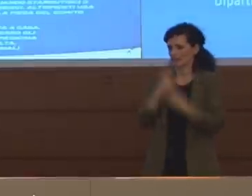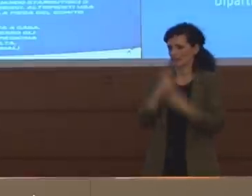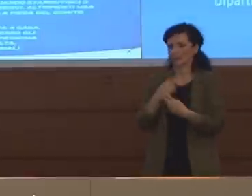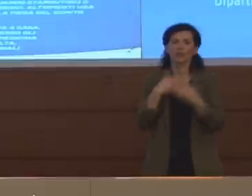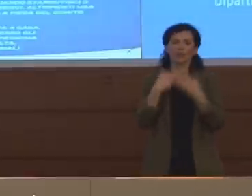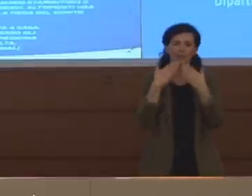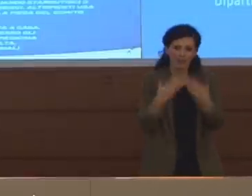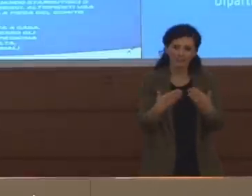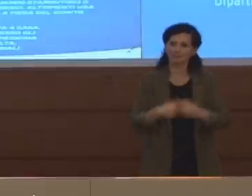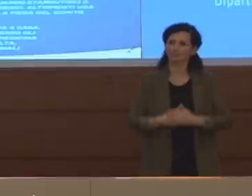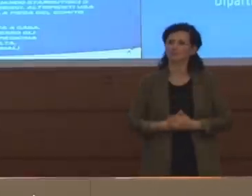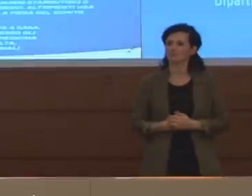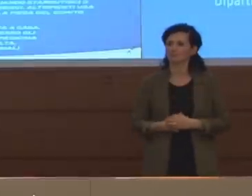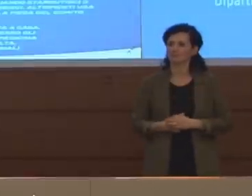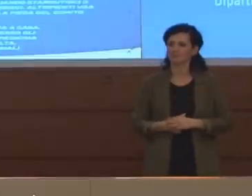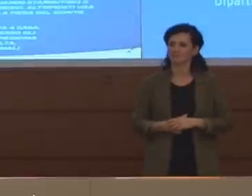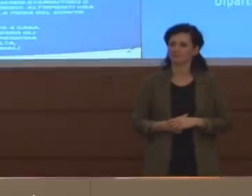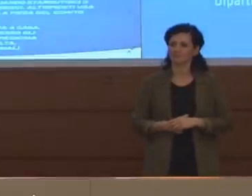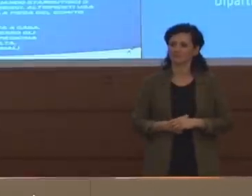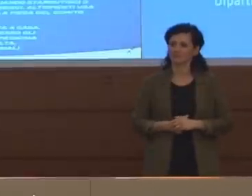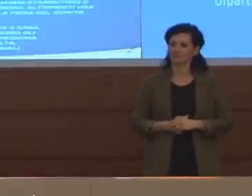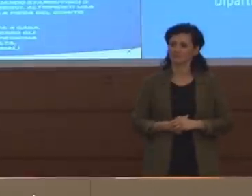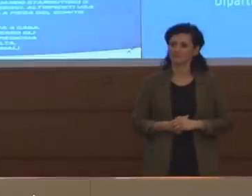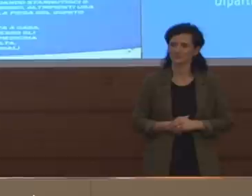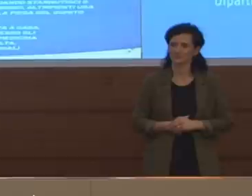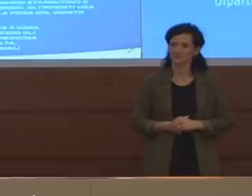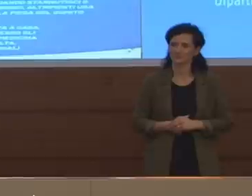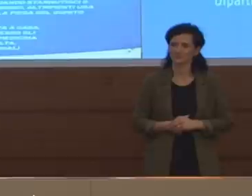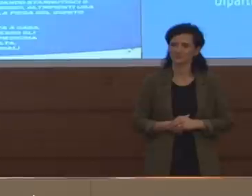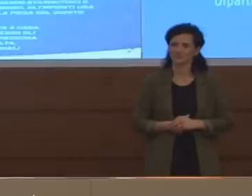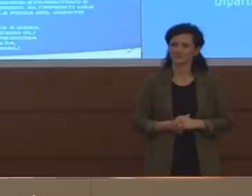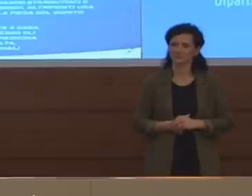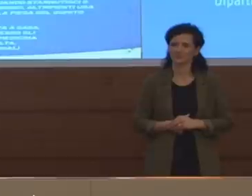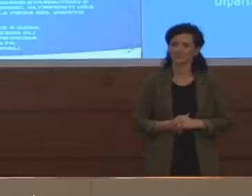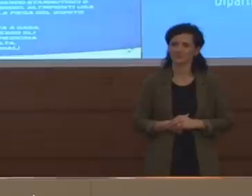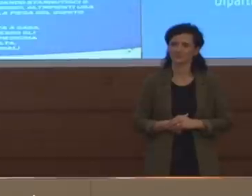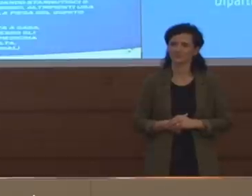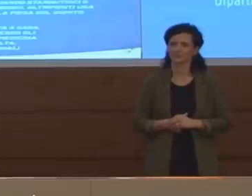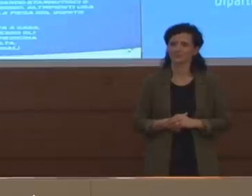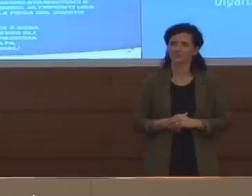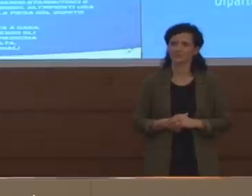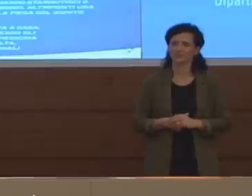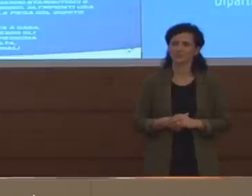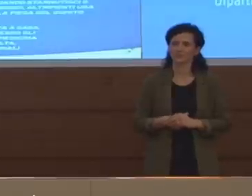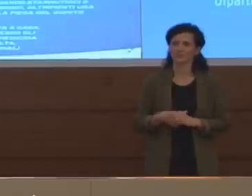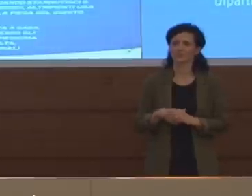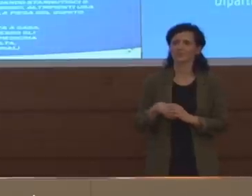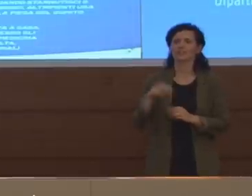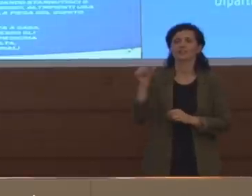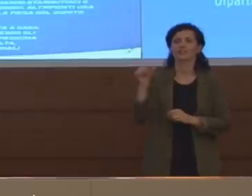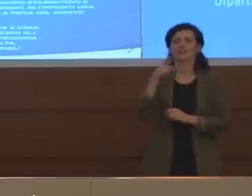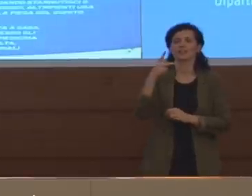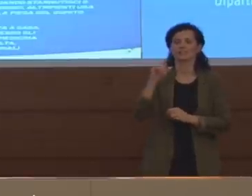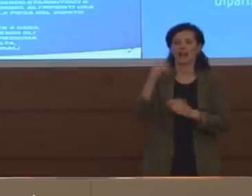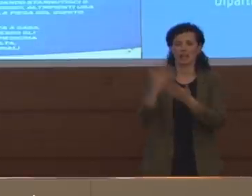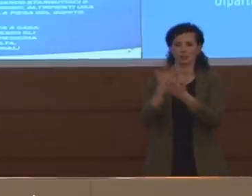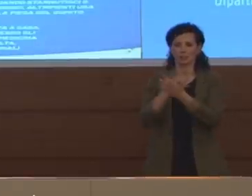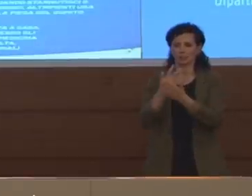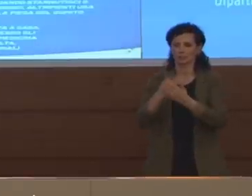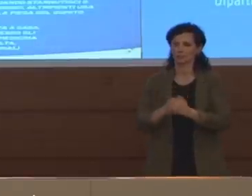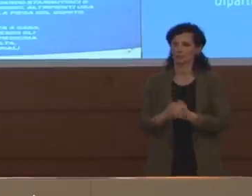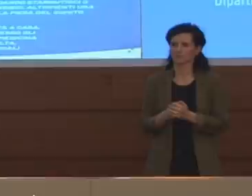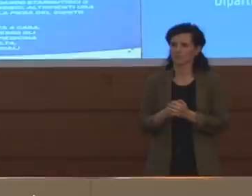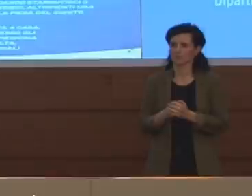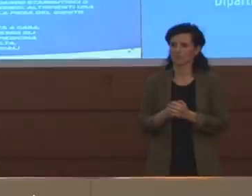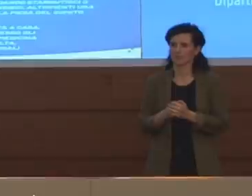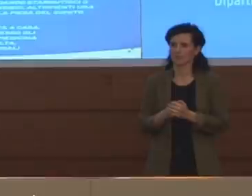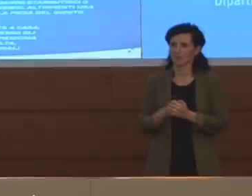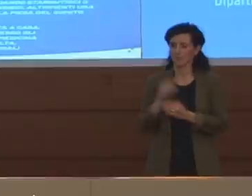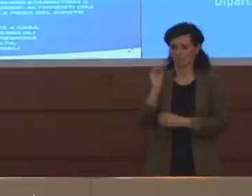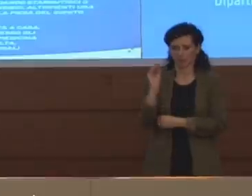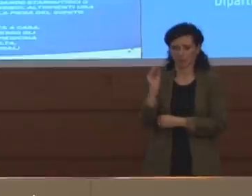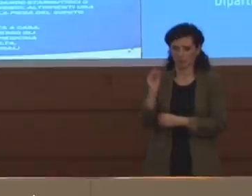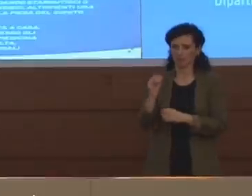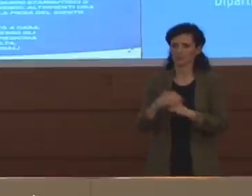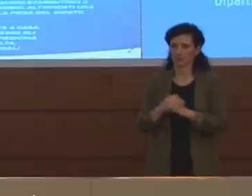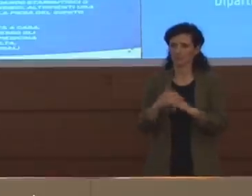Buonasera, sono Navarra di Askanews. Mi faccio a un argomento che era stato detto